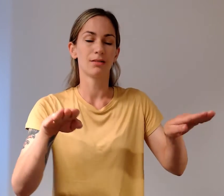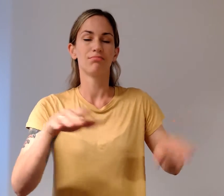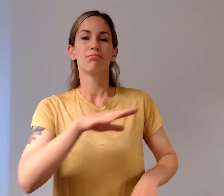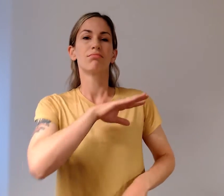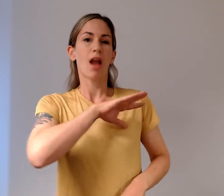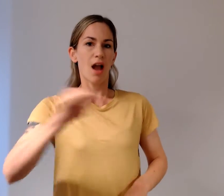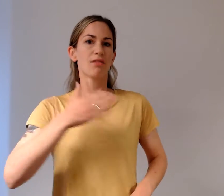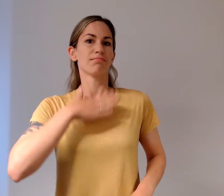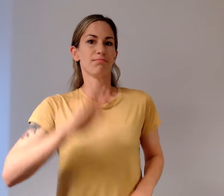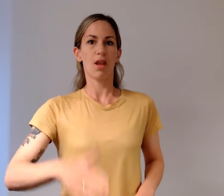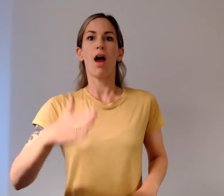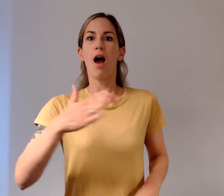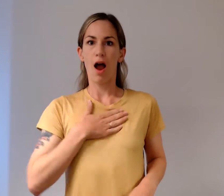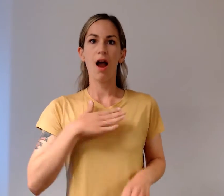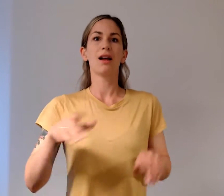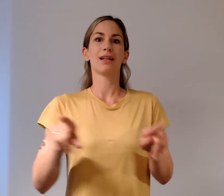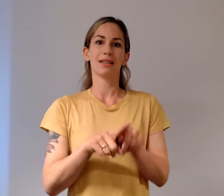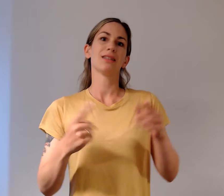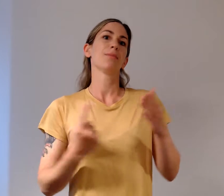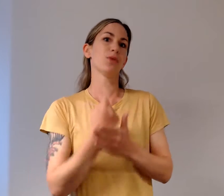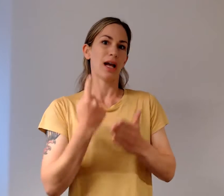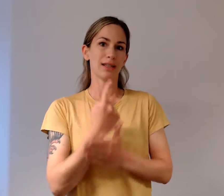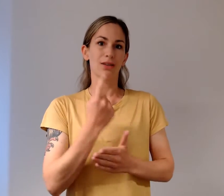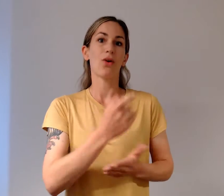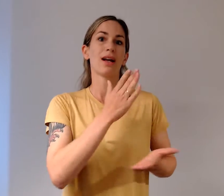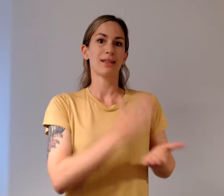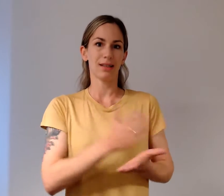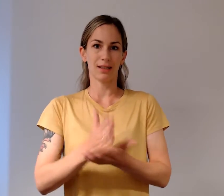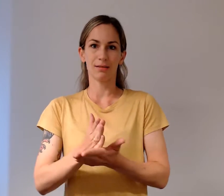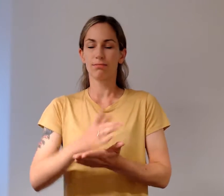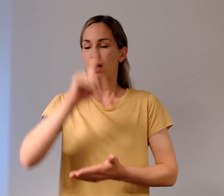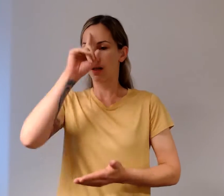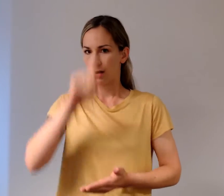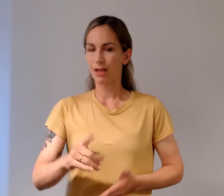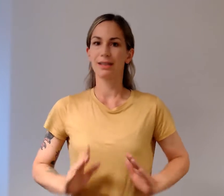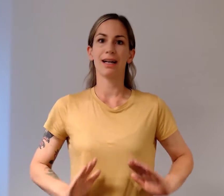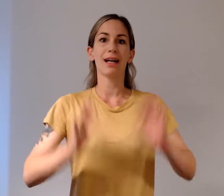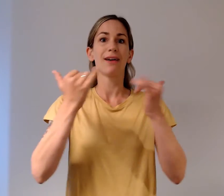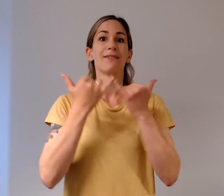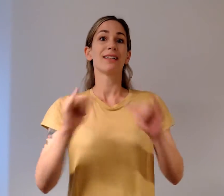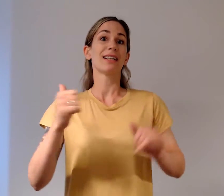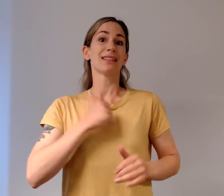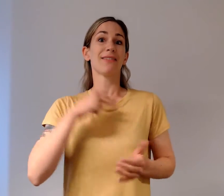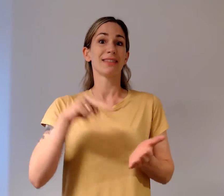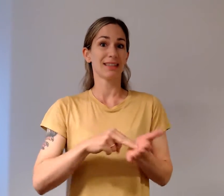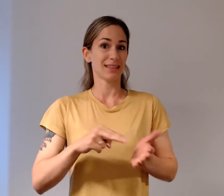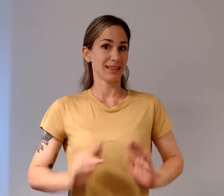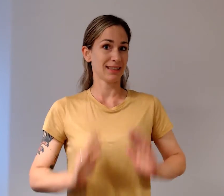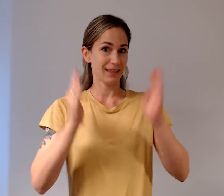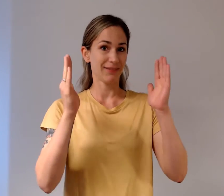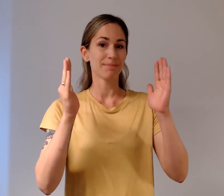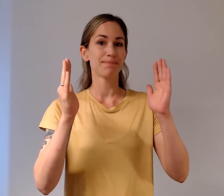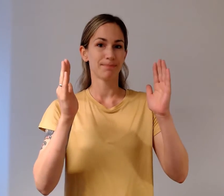har alle like muligheter og rettigheter til å leve frie og selvstendige liv.